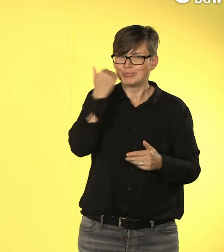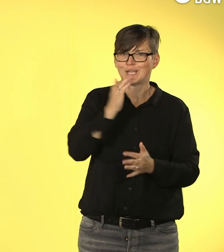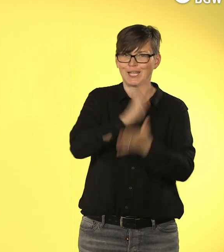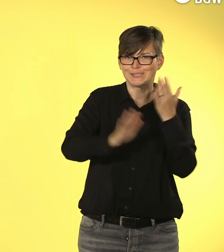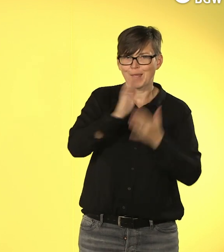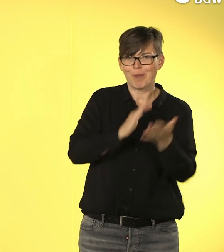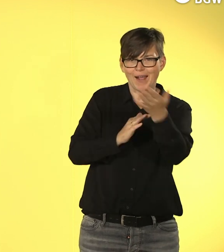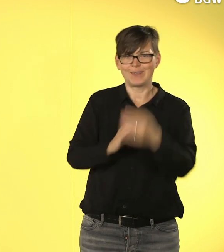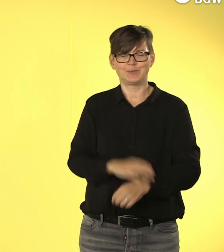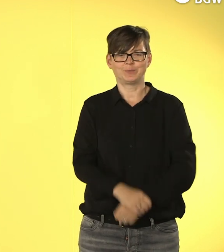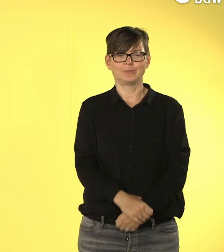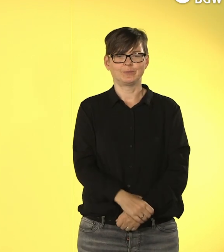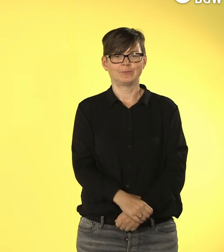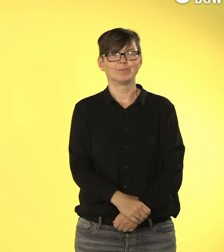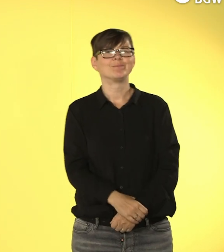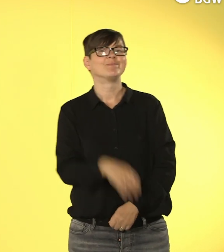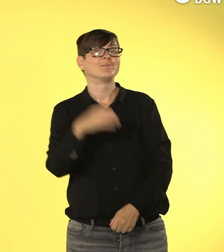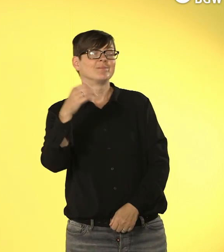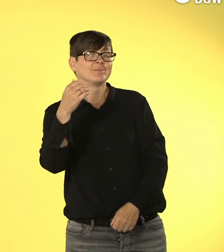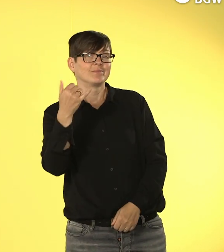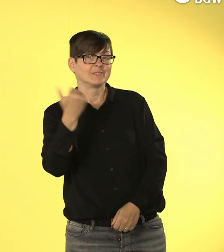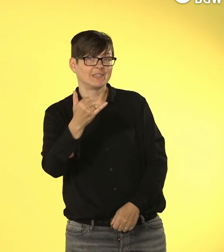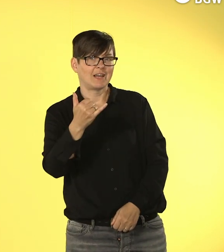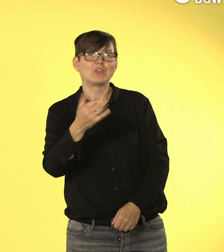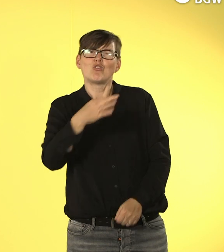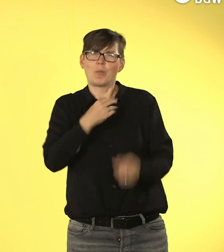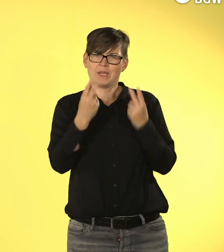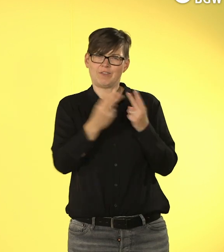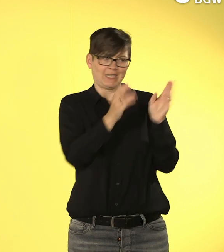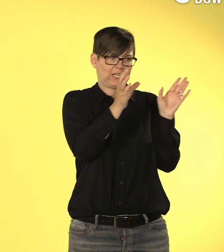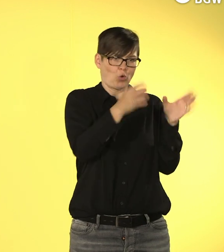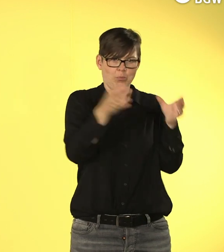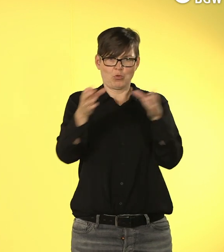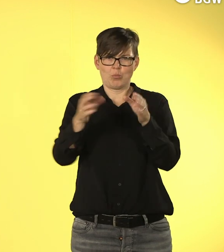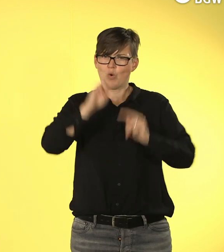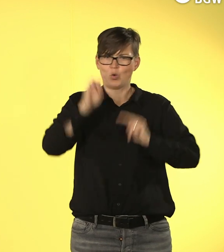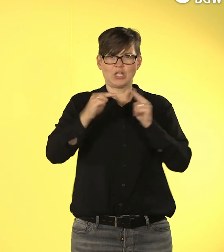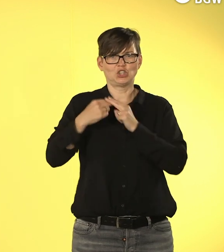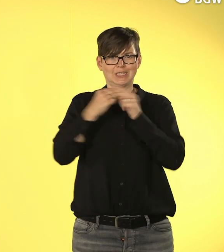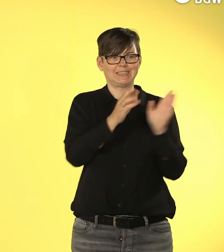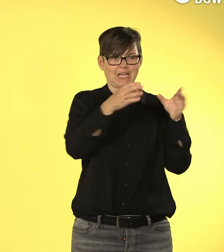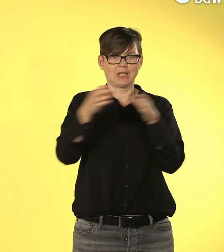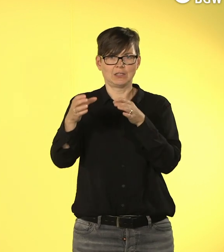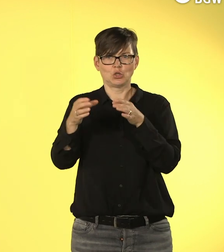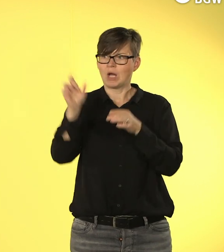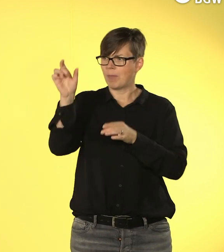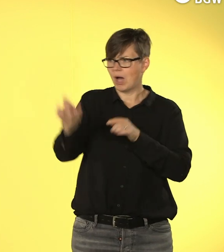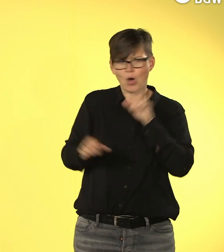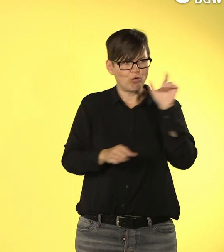Ich finde auch, wenn man ein besseres Verständnis füreinander hat, also verschiedene Generationen, kann man voneinander profitieren.